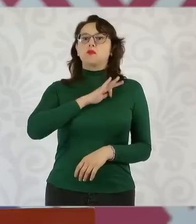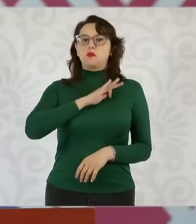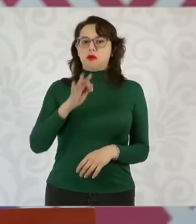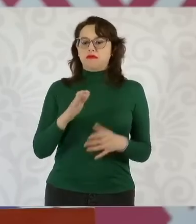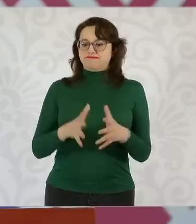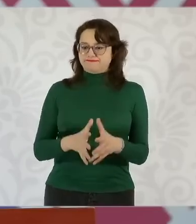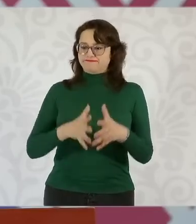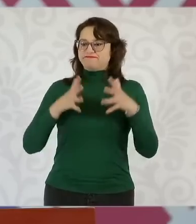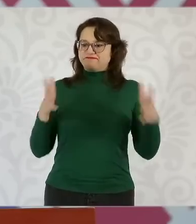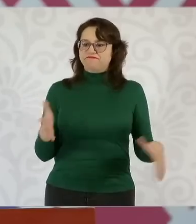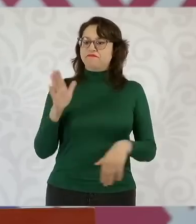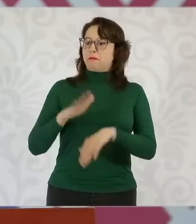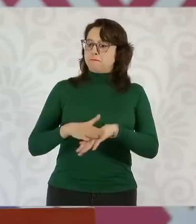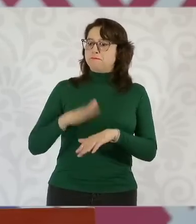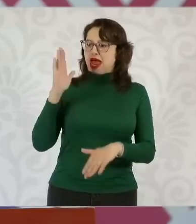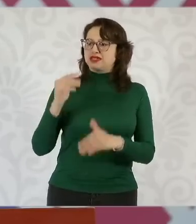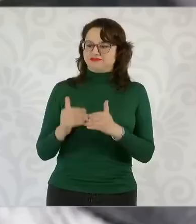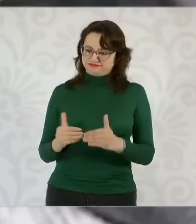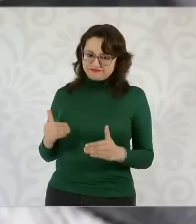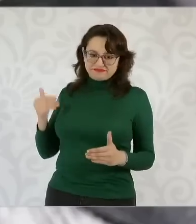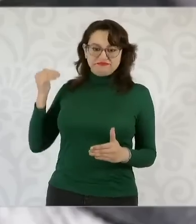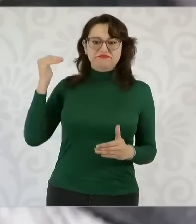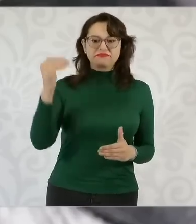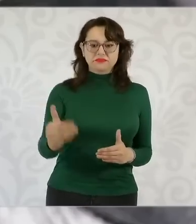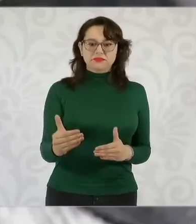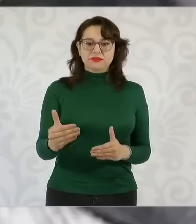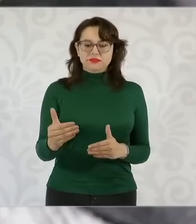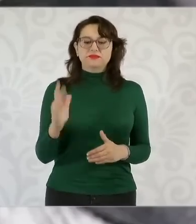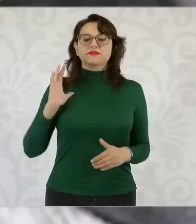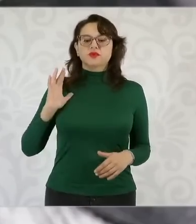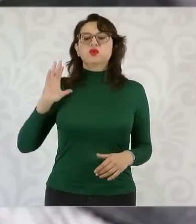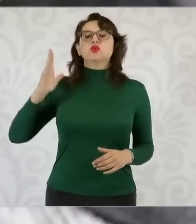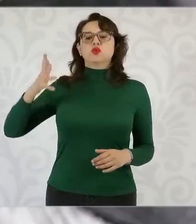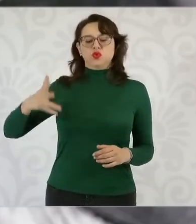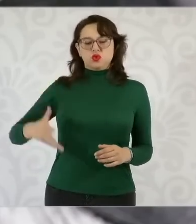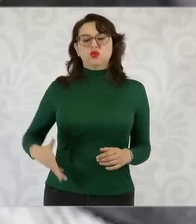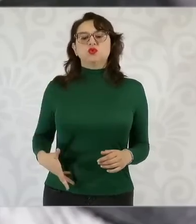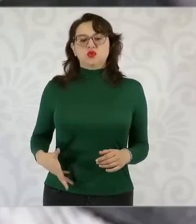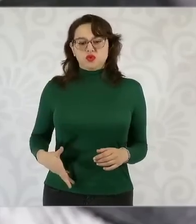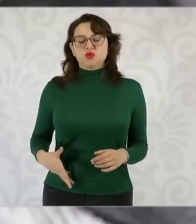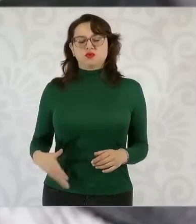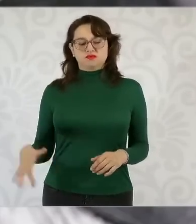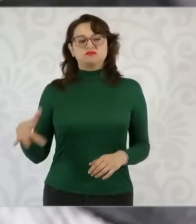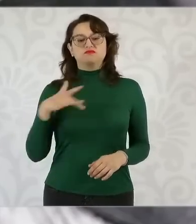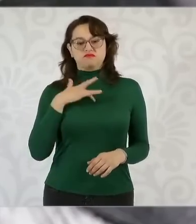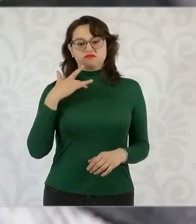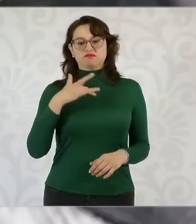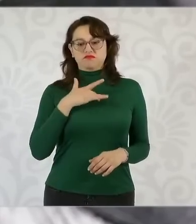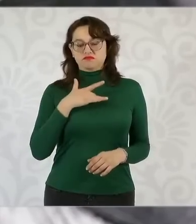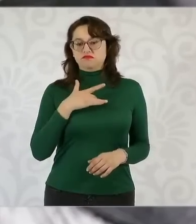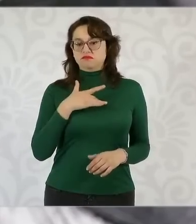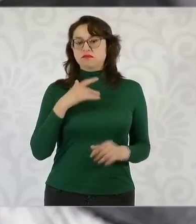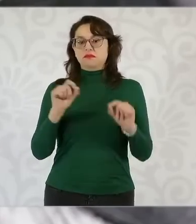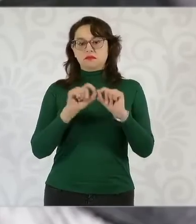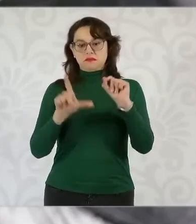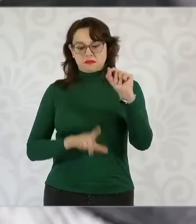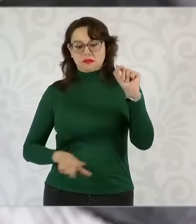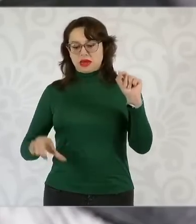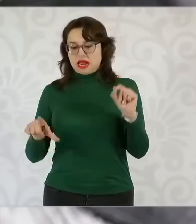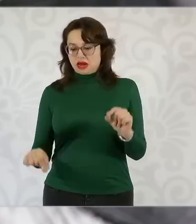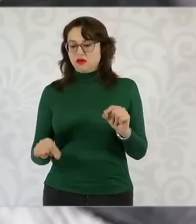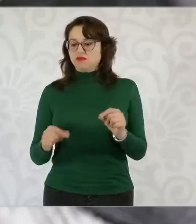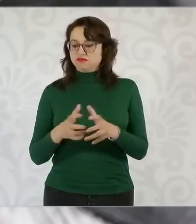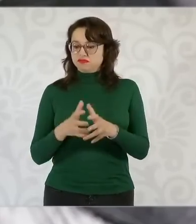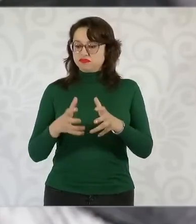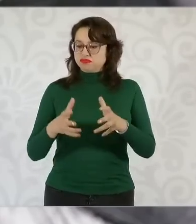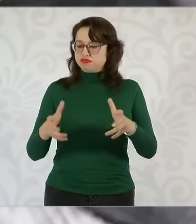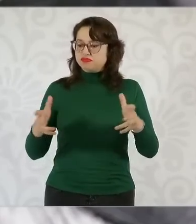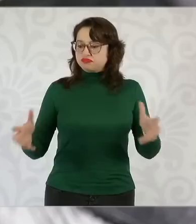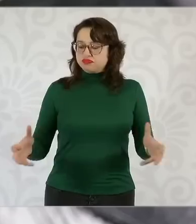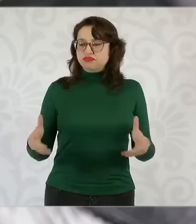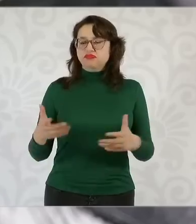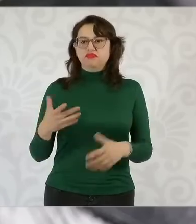de orgullo anunciar que para continuar creciendo y desarrollando al país para los siguientes años